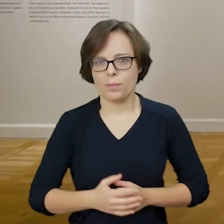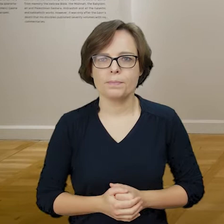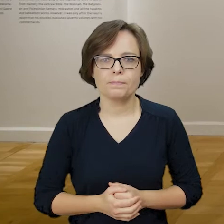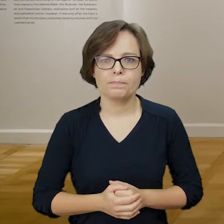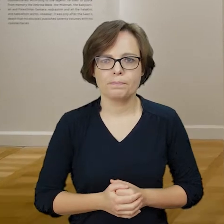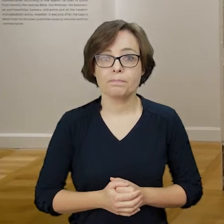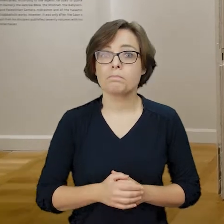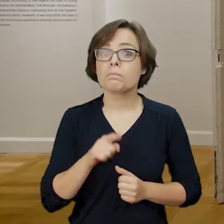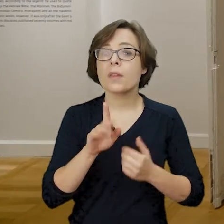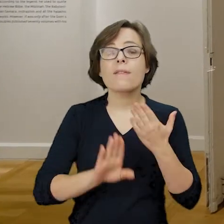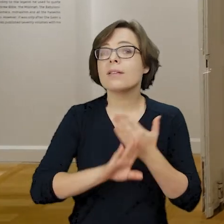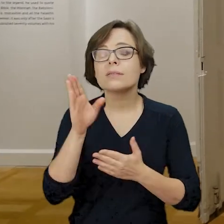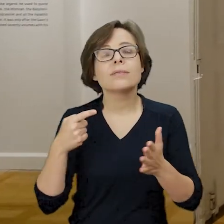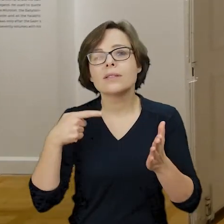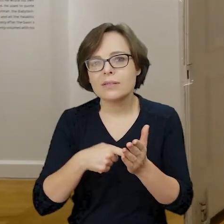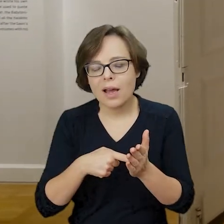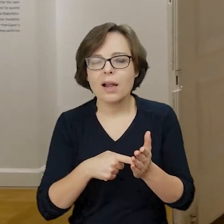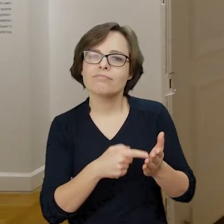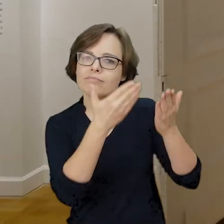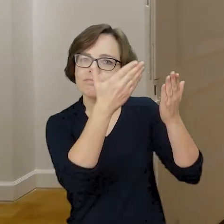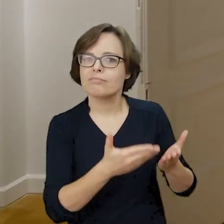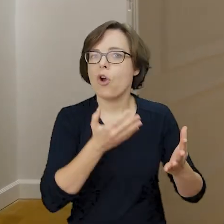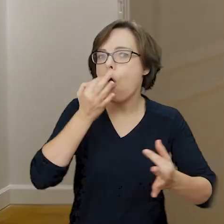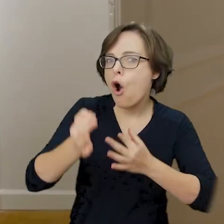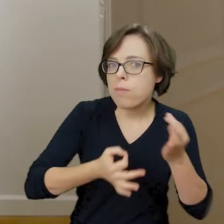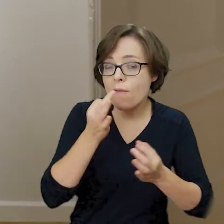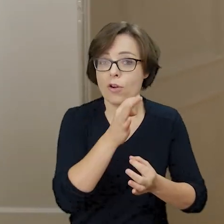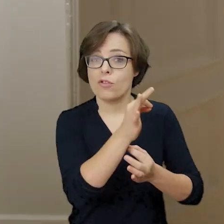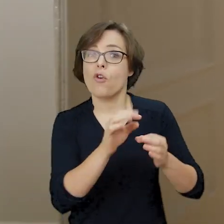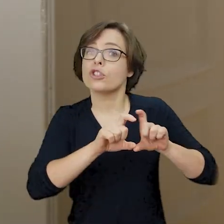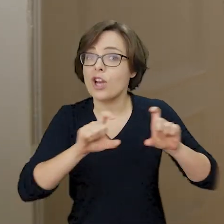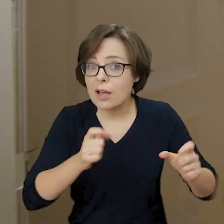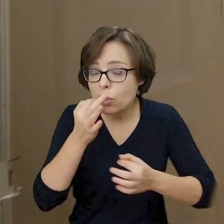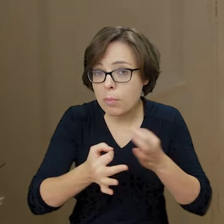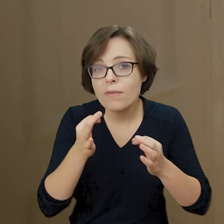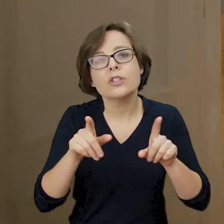Ta wystawa ma za zadanie przybliżenie jego postaci, czasów a także środowiska litewskch Żydów.